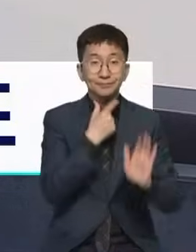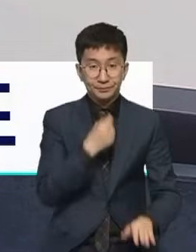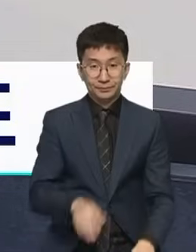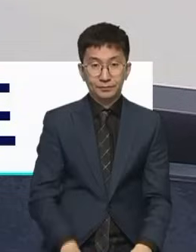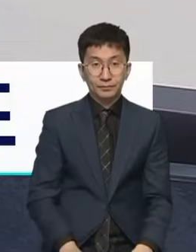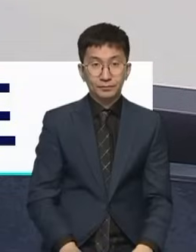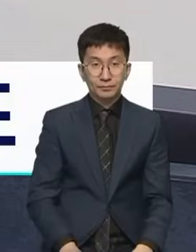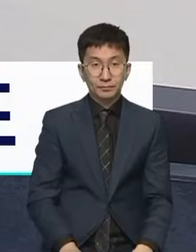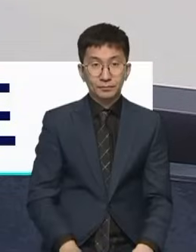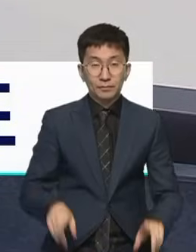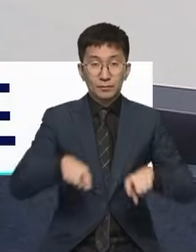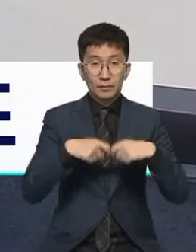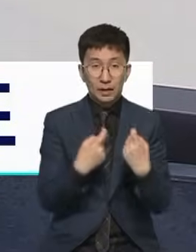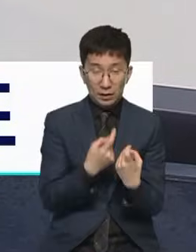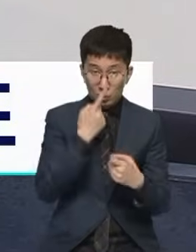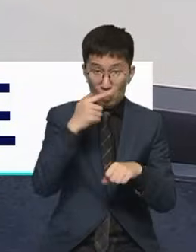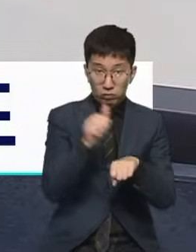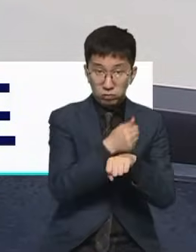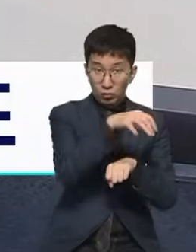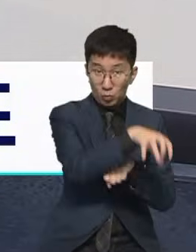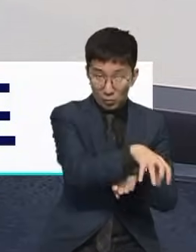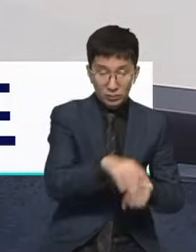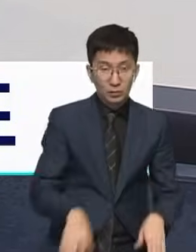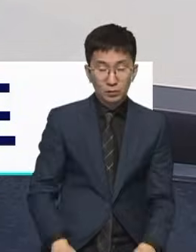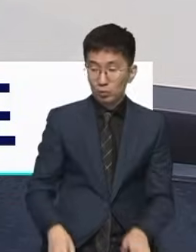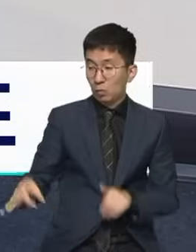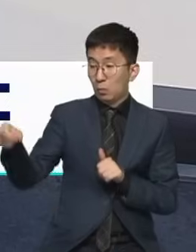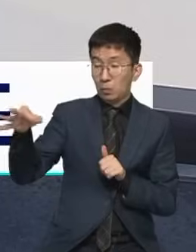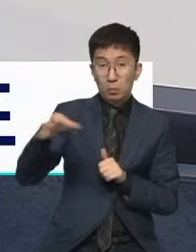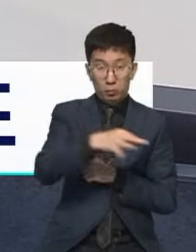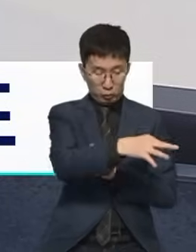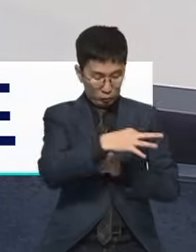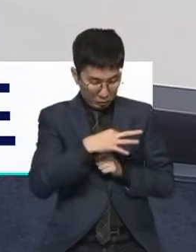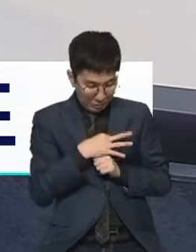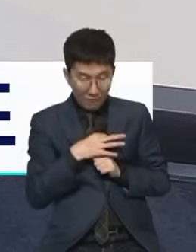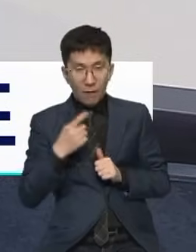(앵커) 사교육 업체에 돈을 받고 이른바 킬러 문항 같은 모의고사 문제를 만들어준